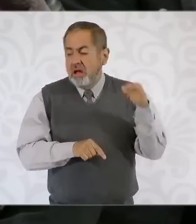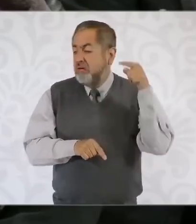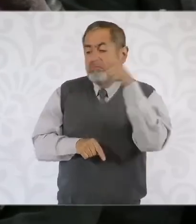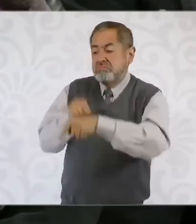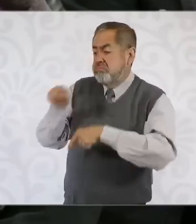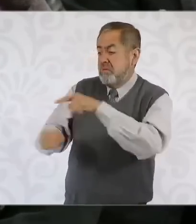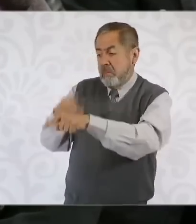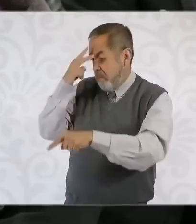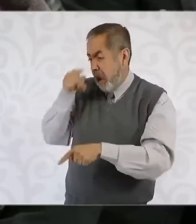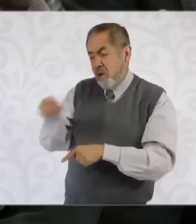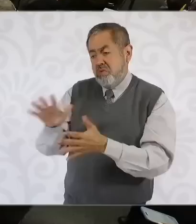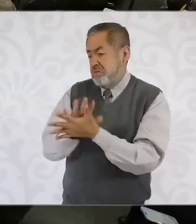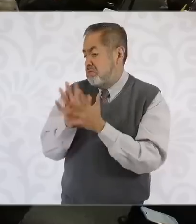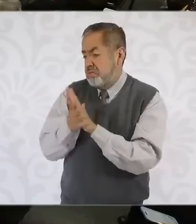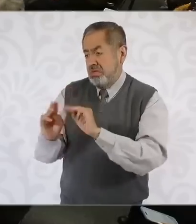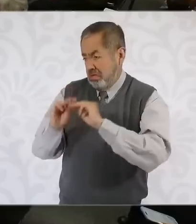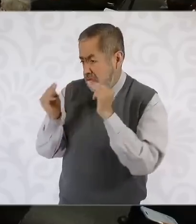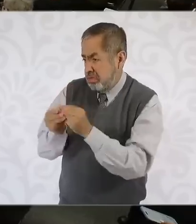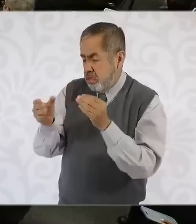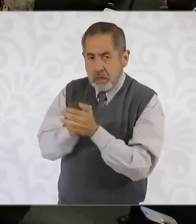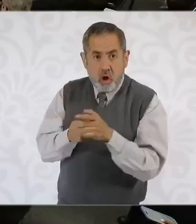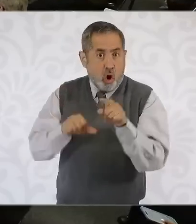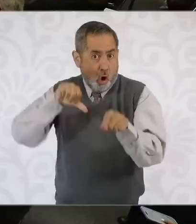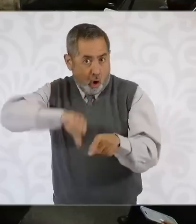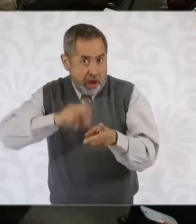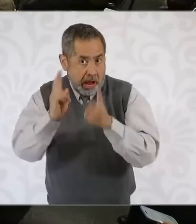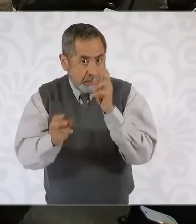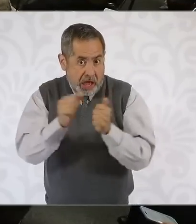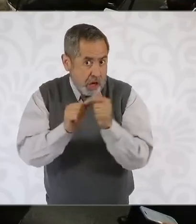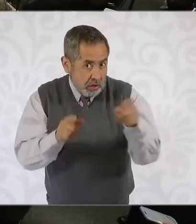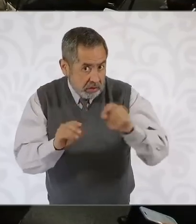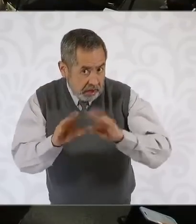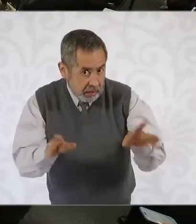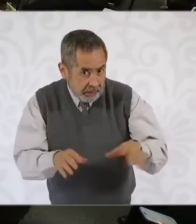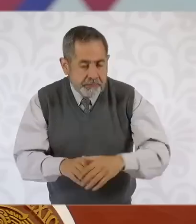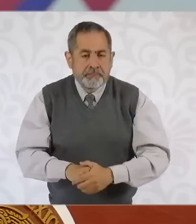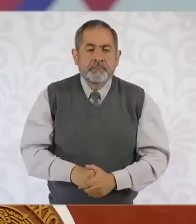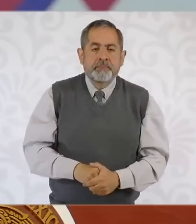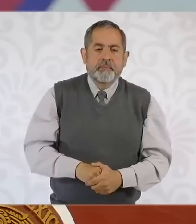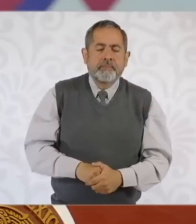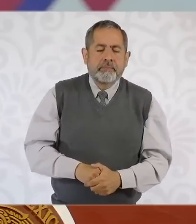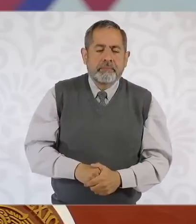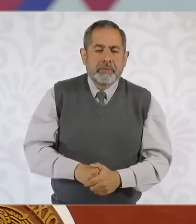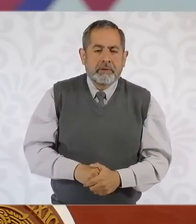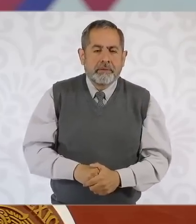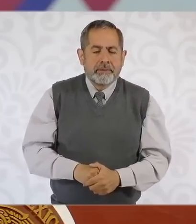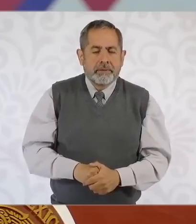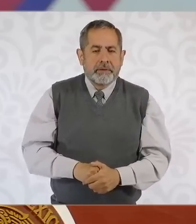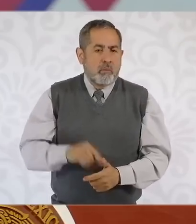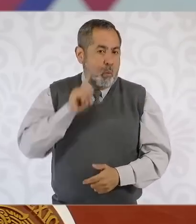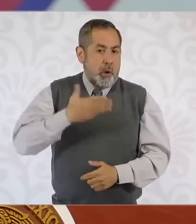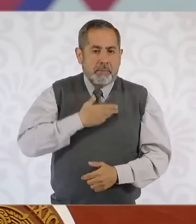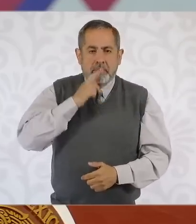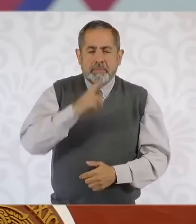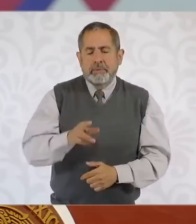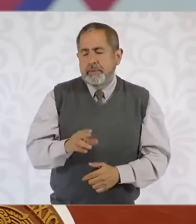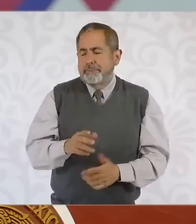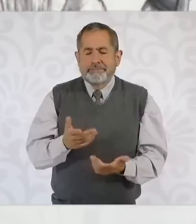hoy en la mesa en en esta llamada a pues miren Es evidente que llegando a este acuerdo pues eh